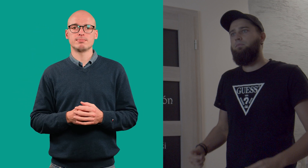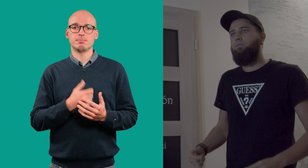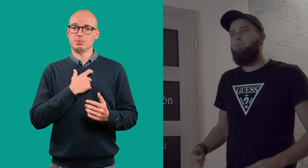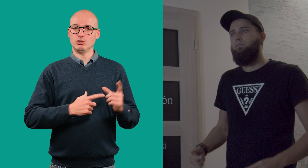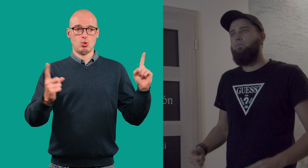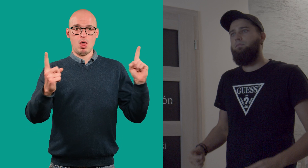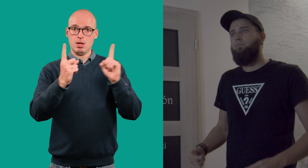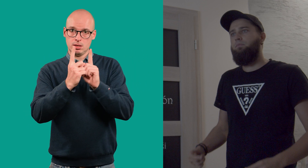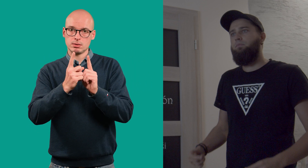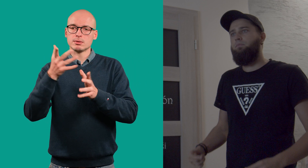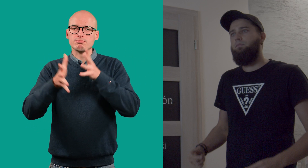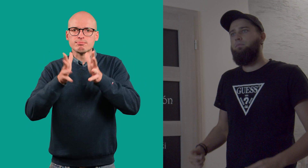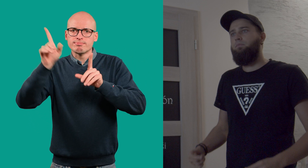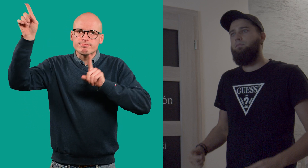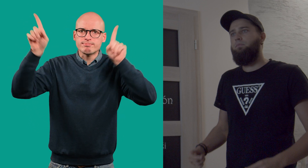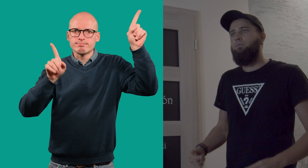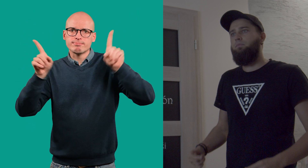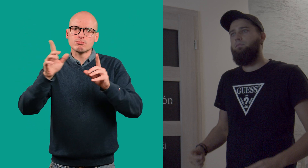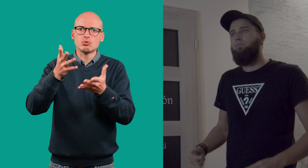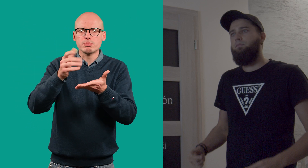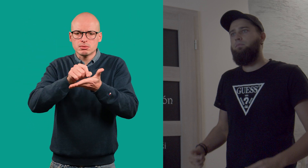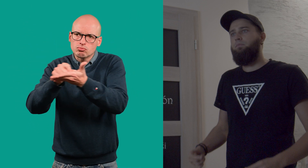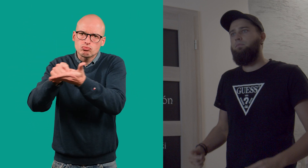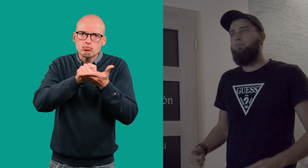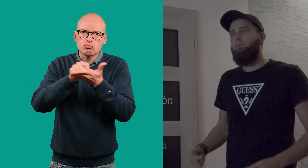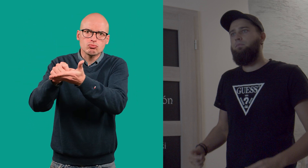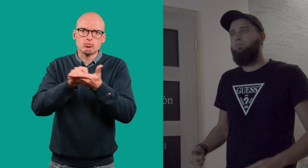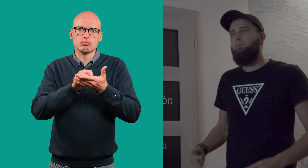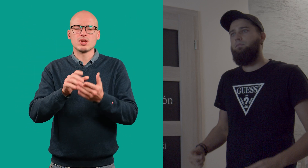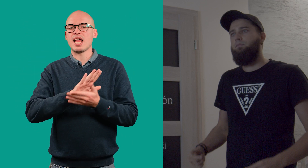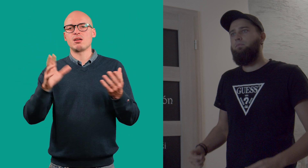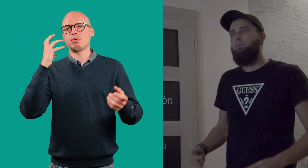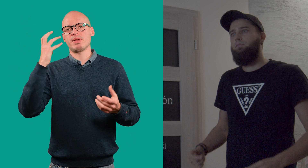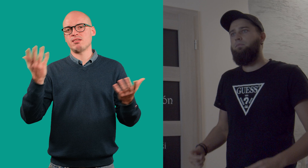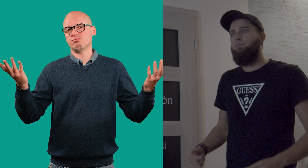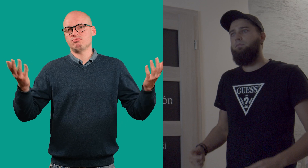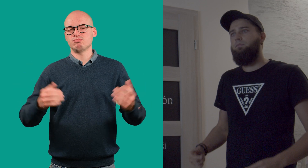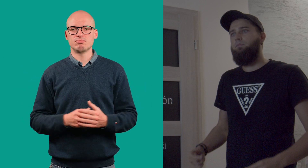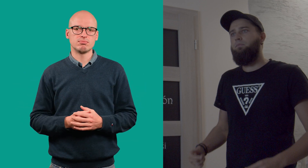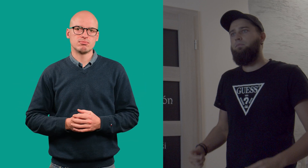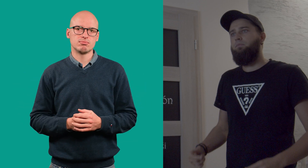Persoonlijk communiceert hij meestal met gebaren en soms schrijft hij op papier. Zo werkt hij zonder problemen.